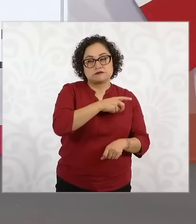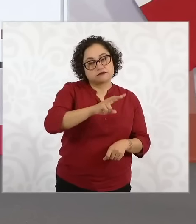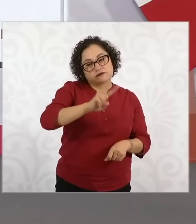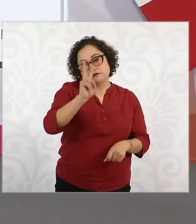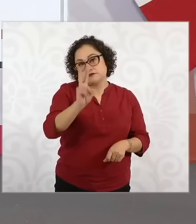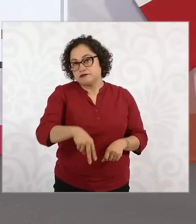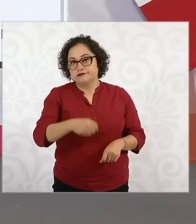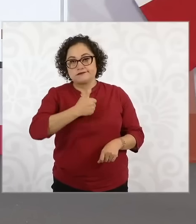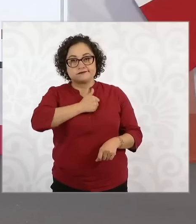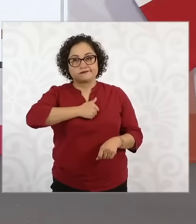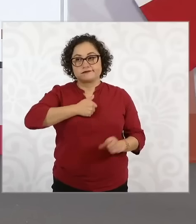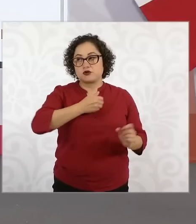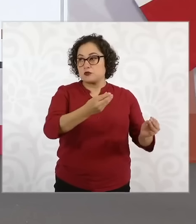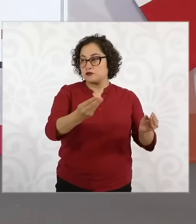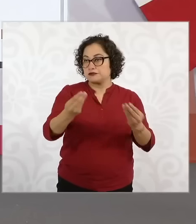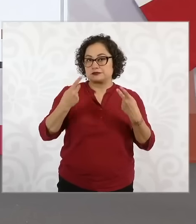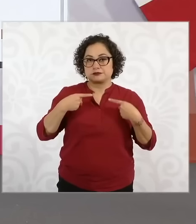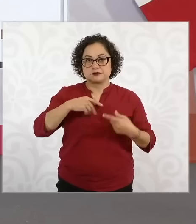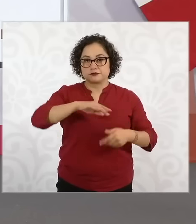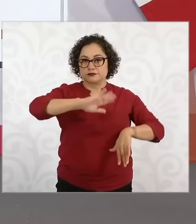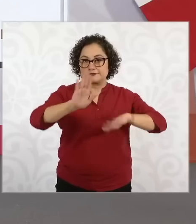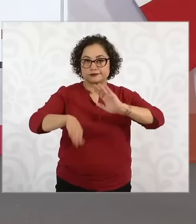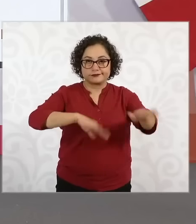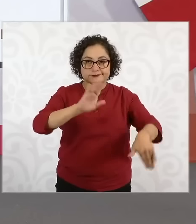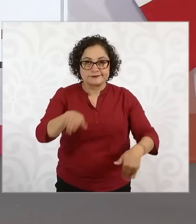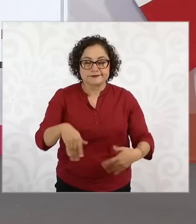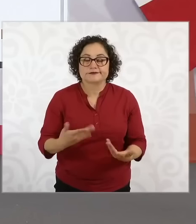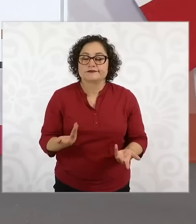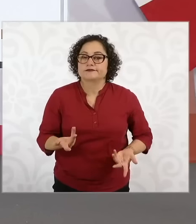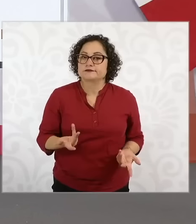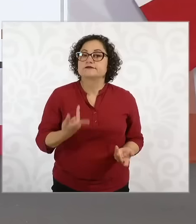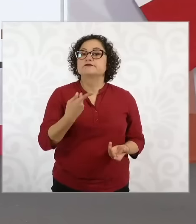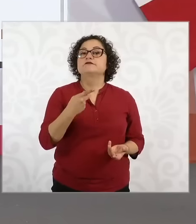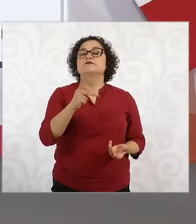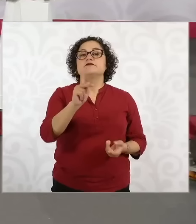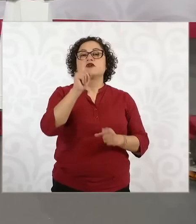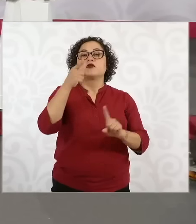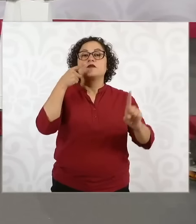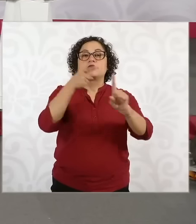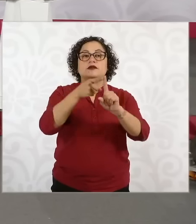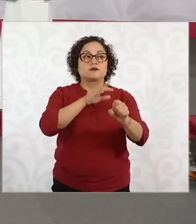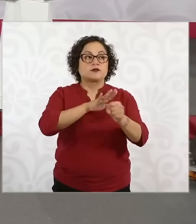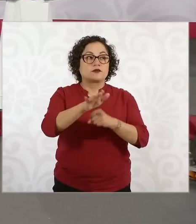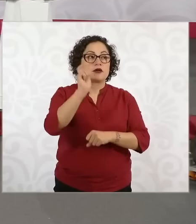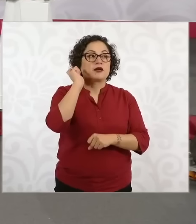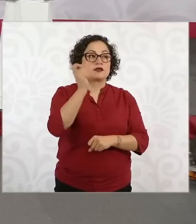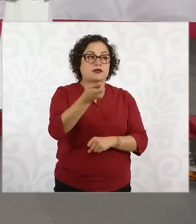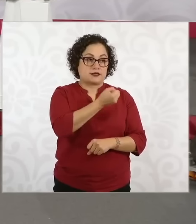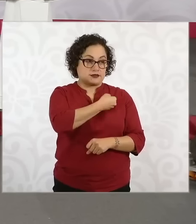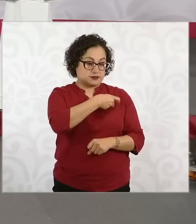muchísima gente. Pero el objetivo pues es hacer realmente de la salud un derecho o del acceso a